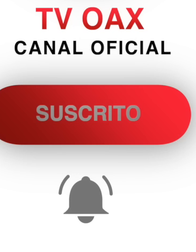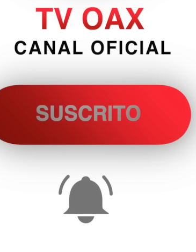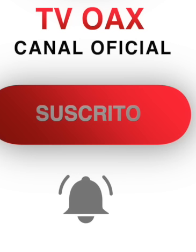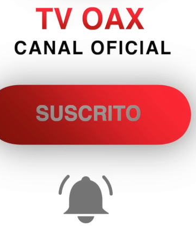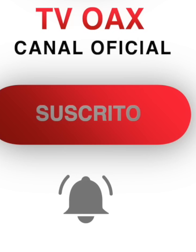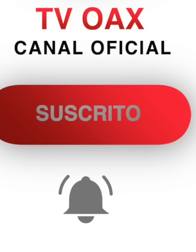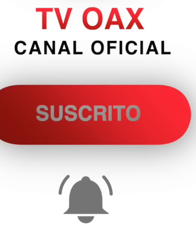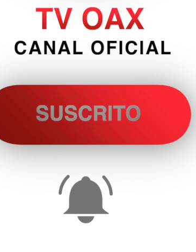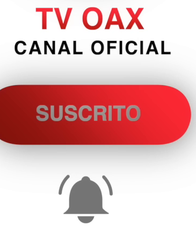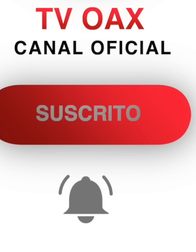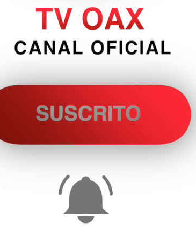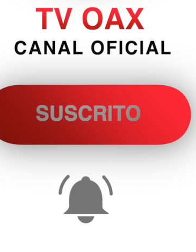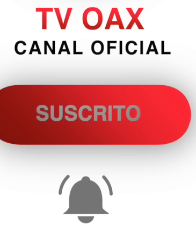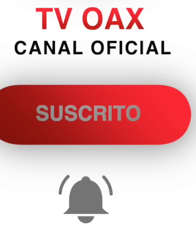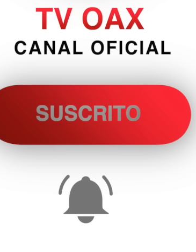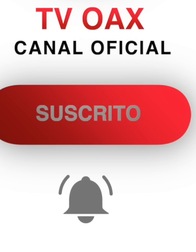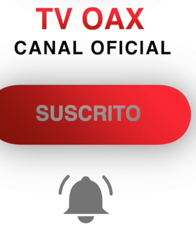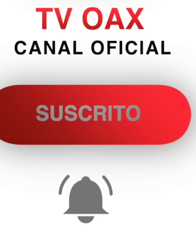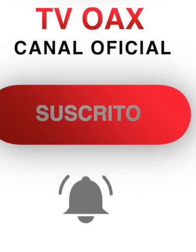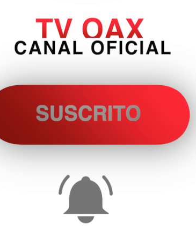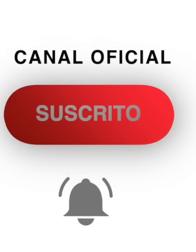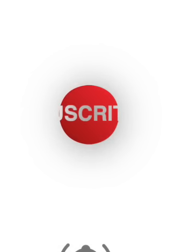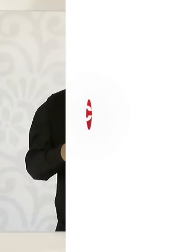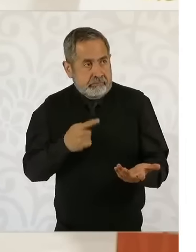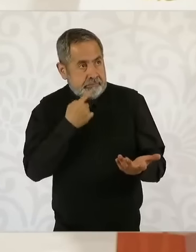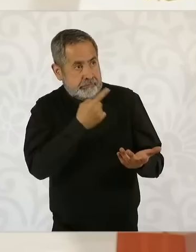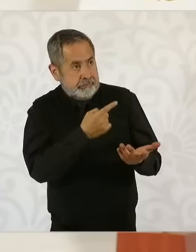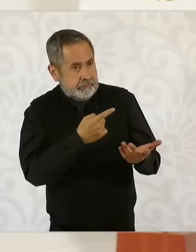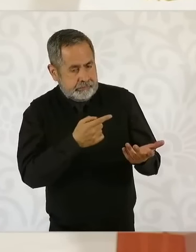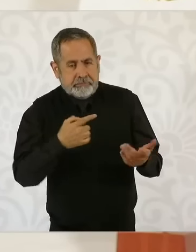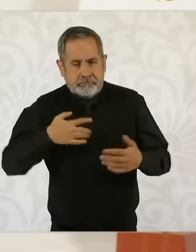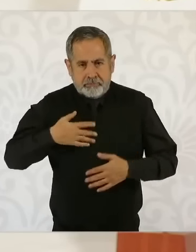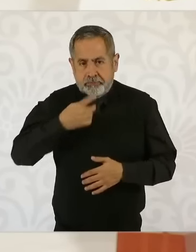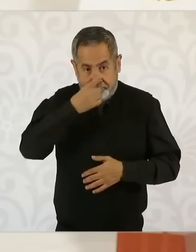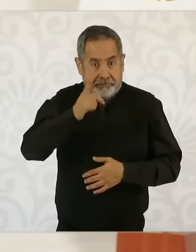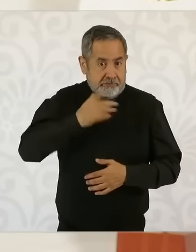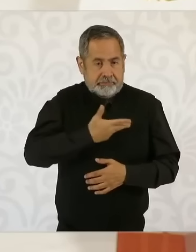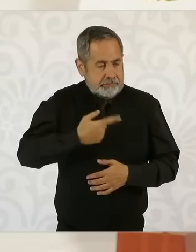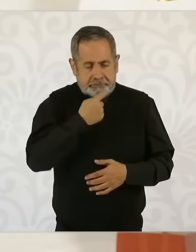economía que y yo les decía "no no no espérense